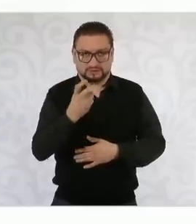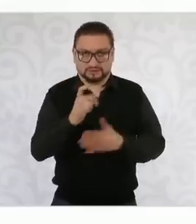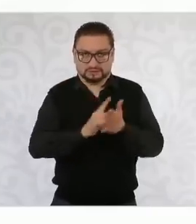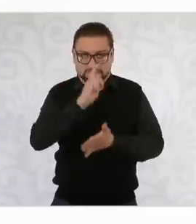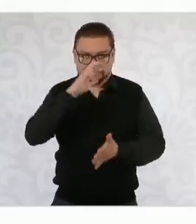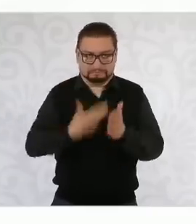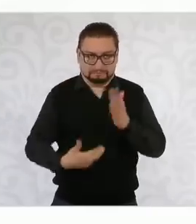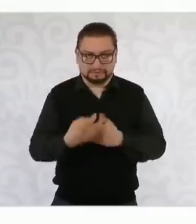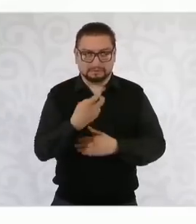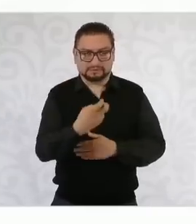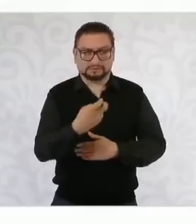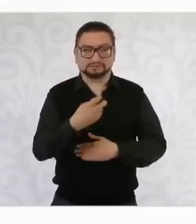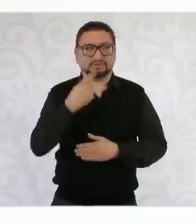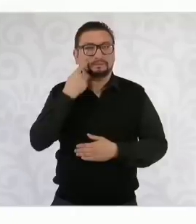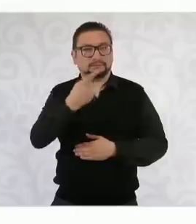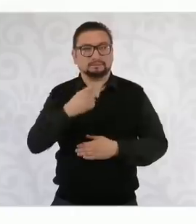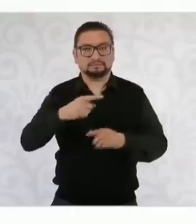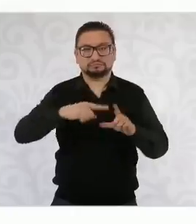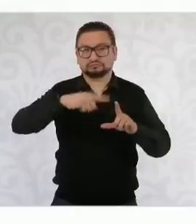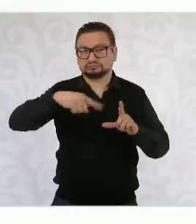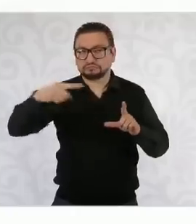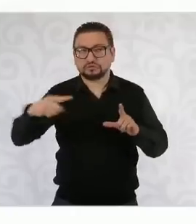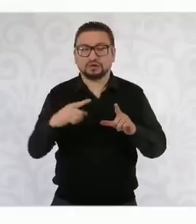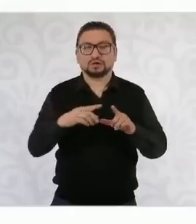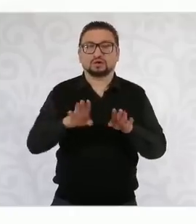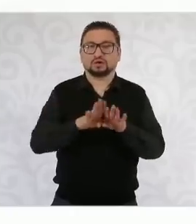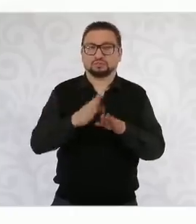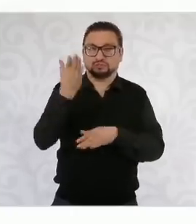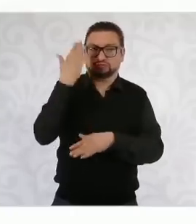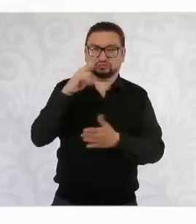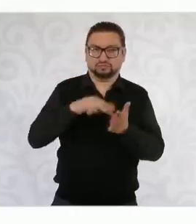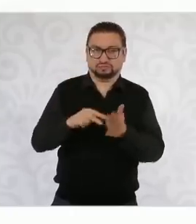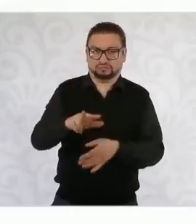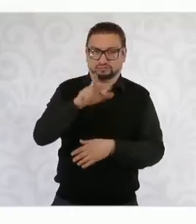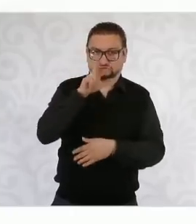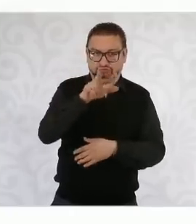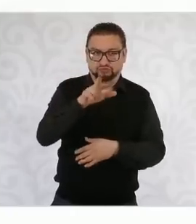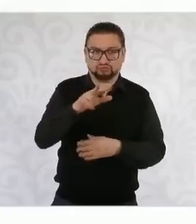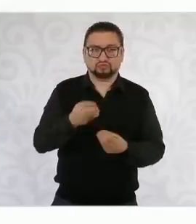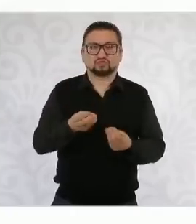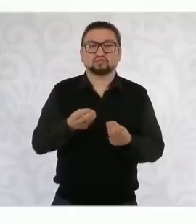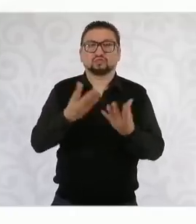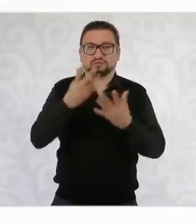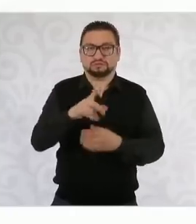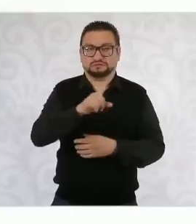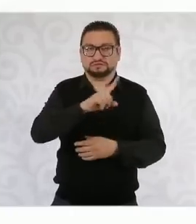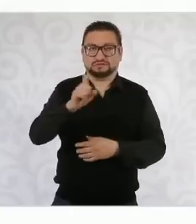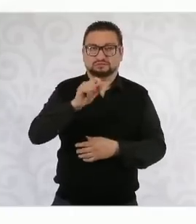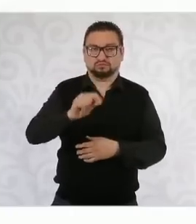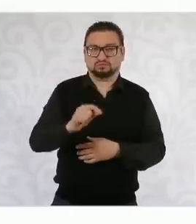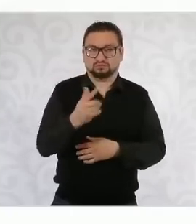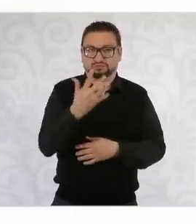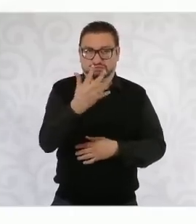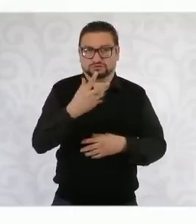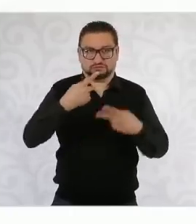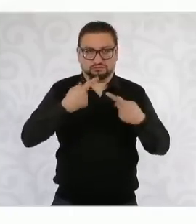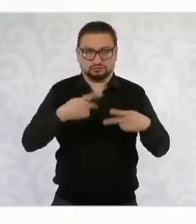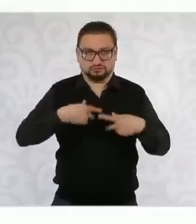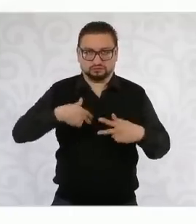puede verse en la gráfica mientras en 2018 se registraron 100.5 Víctimas de homicidio doloso